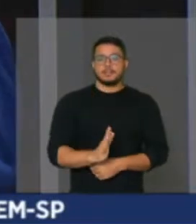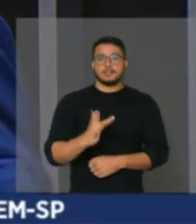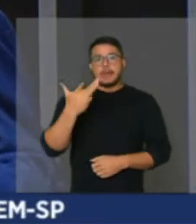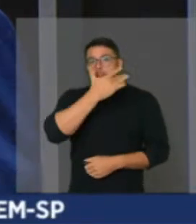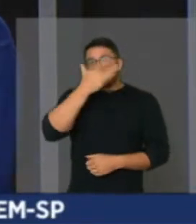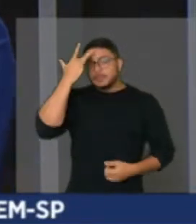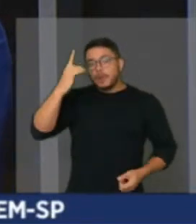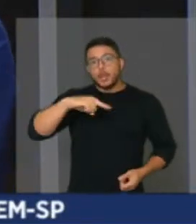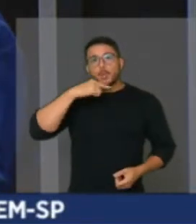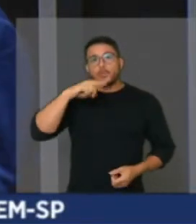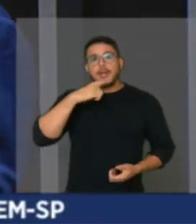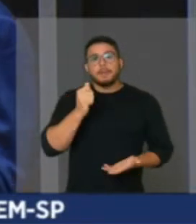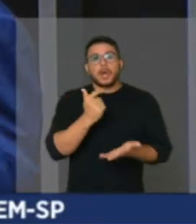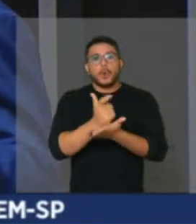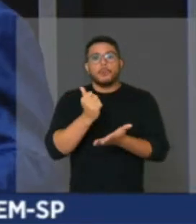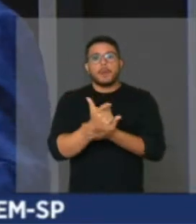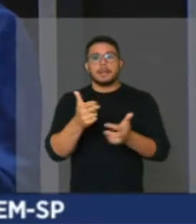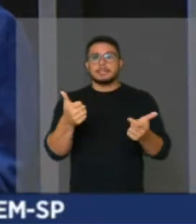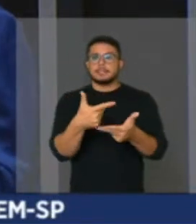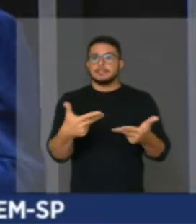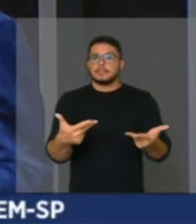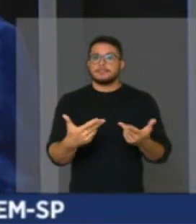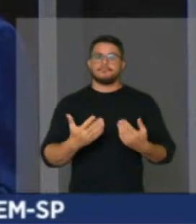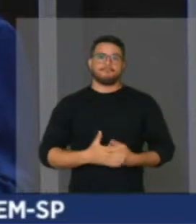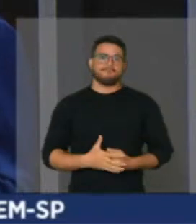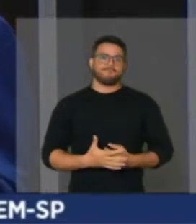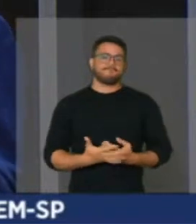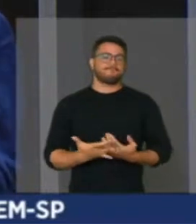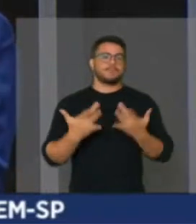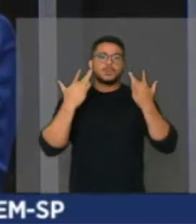ASSIM DE VOTAÇÃO DE CALAMIDADE PÚBLICA PELA